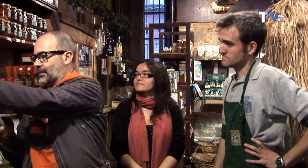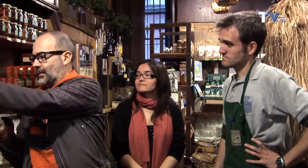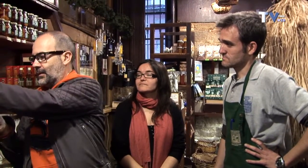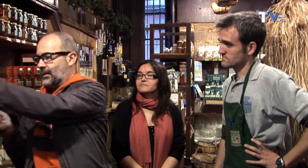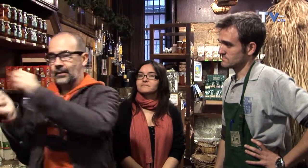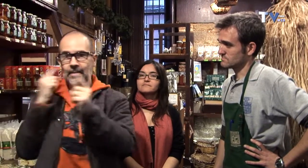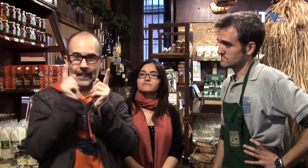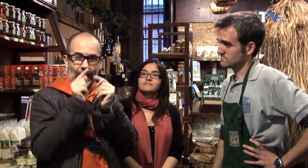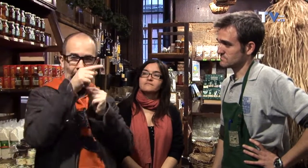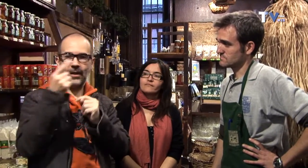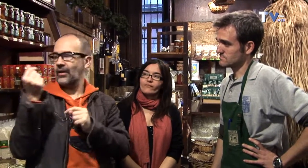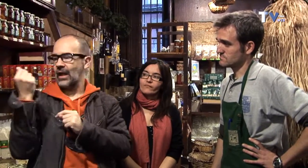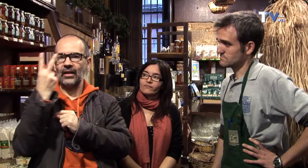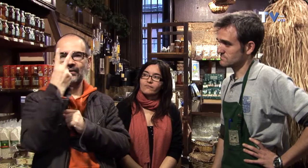Esto es azafrán.